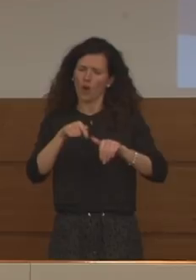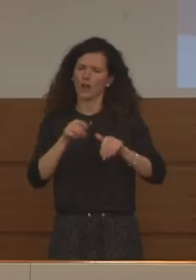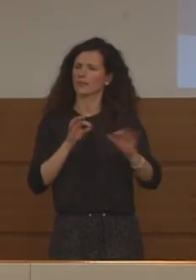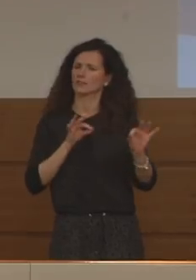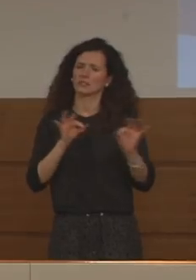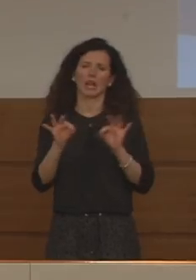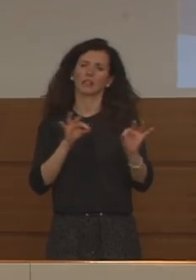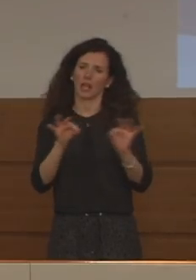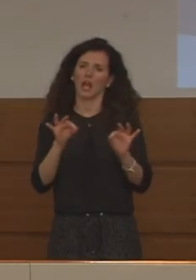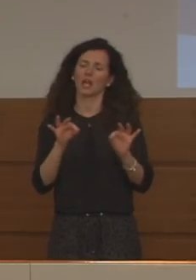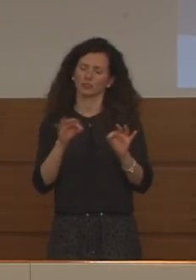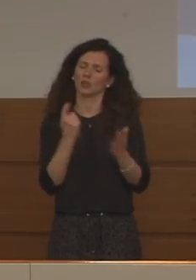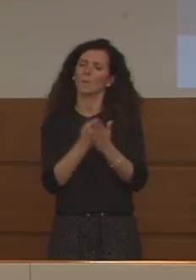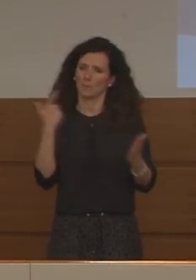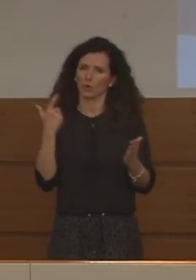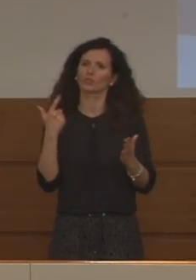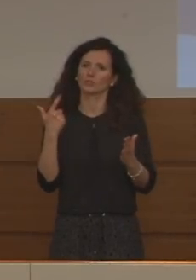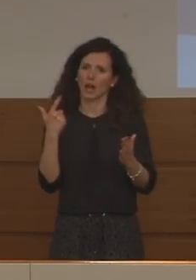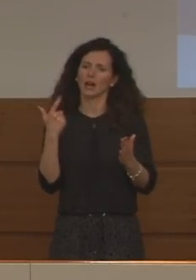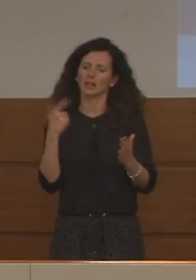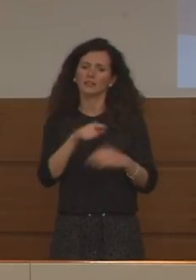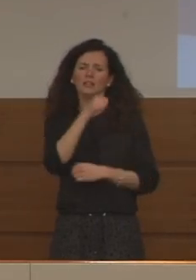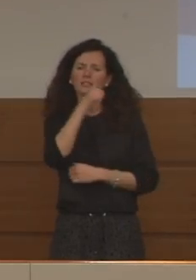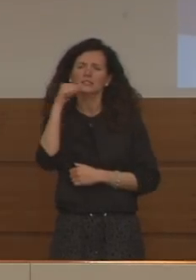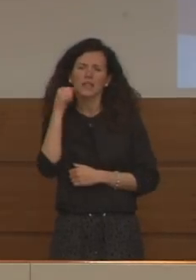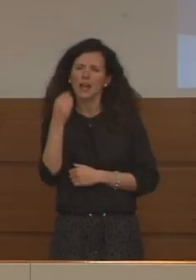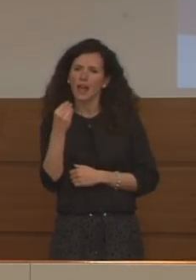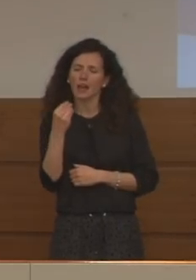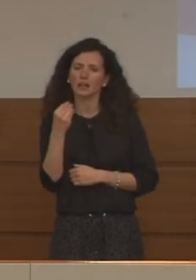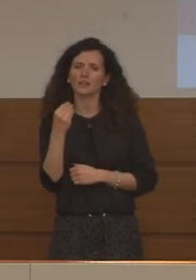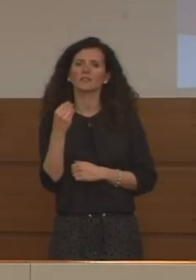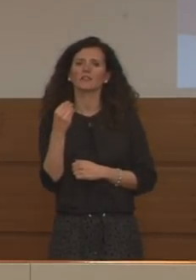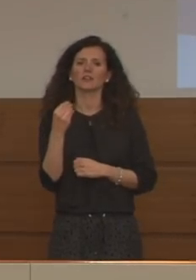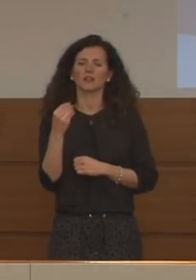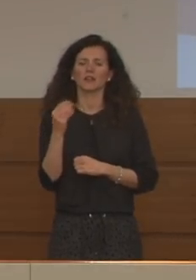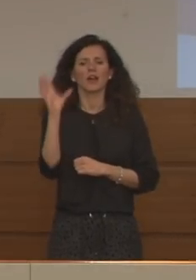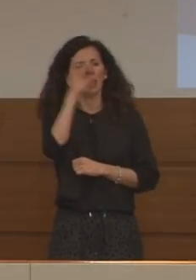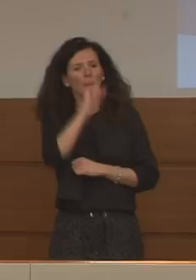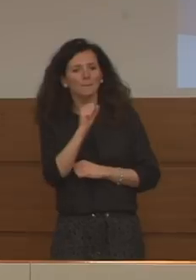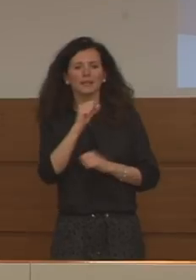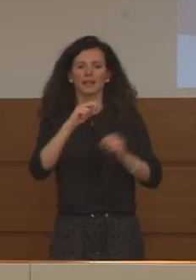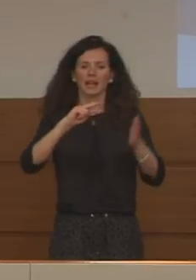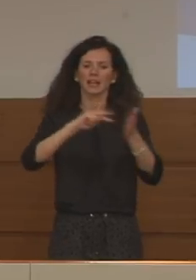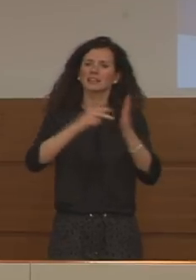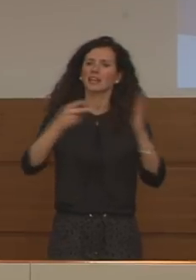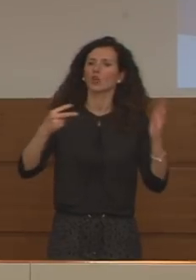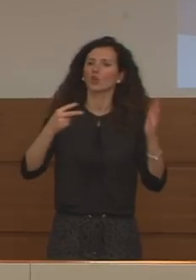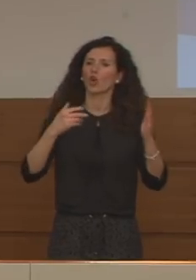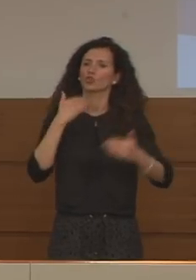censire, a individuare tutte le potenziali tecnologie soprattutto